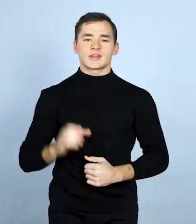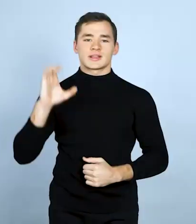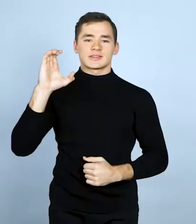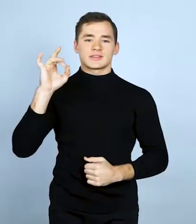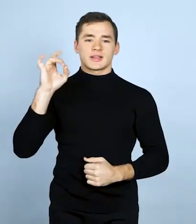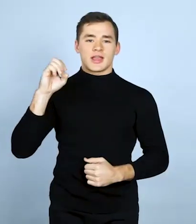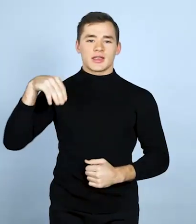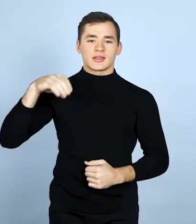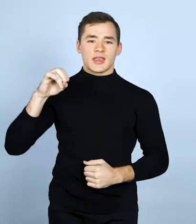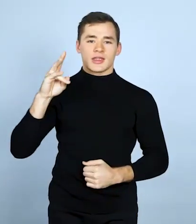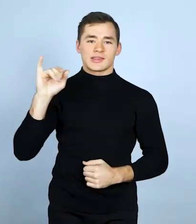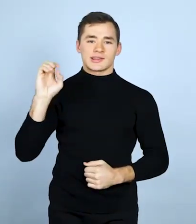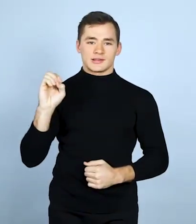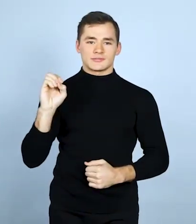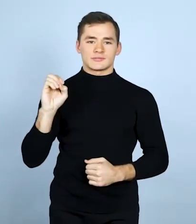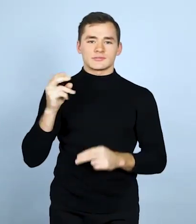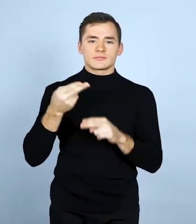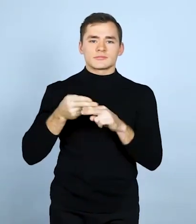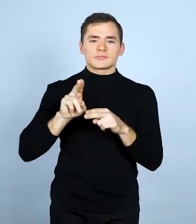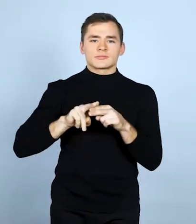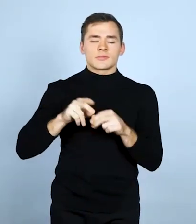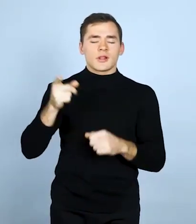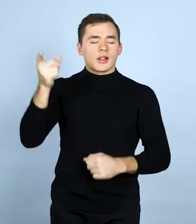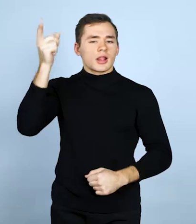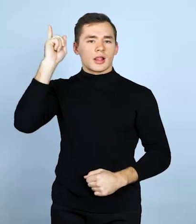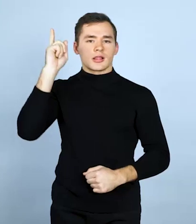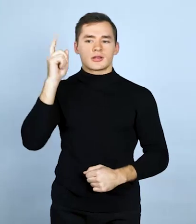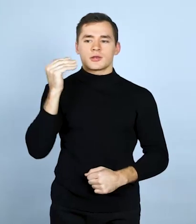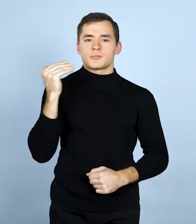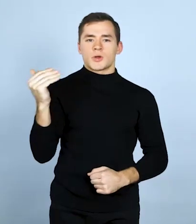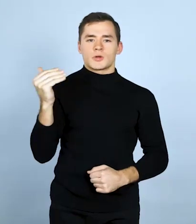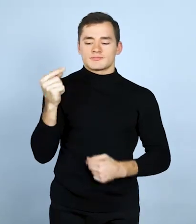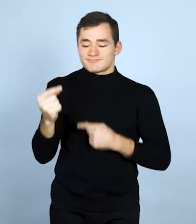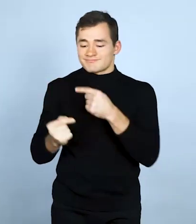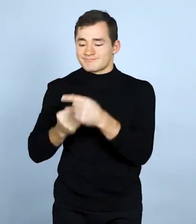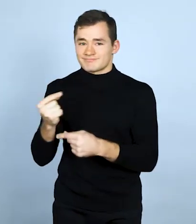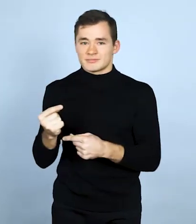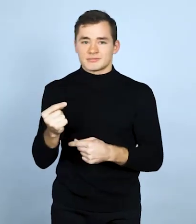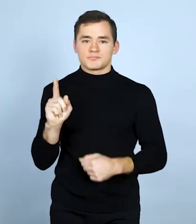Сретение - древний иудейский обычай